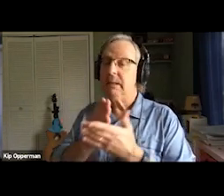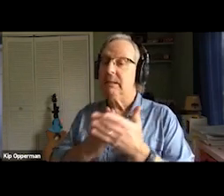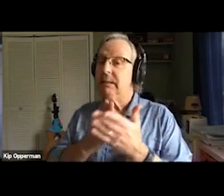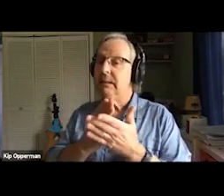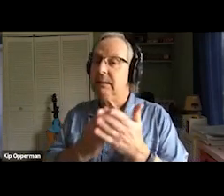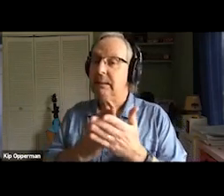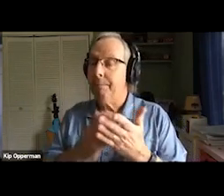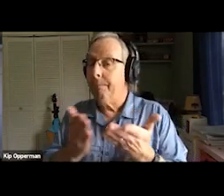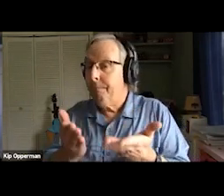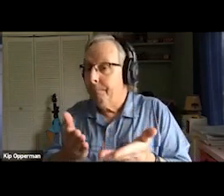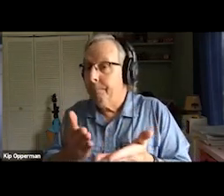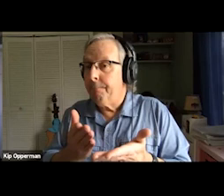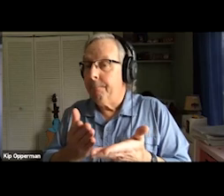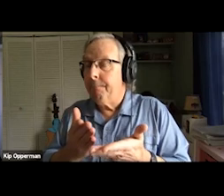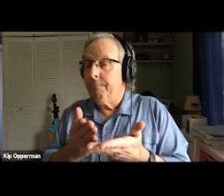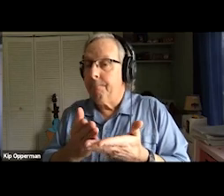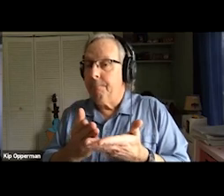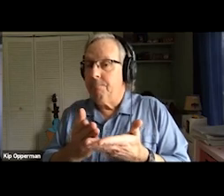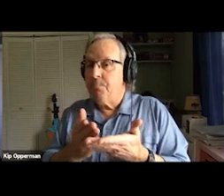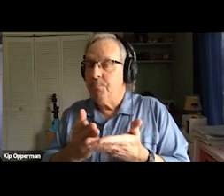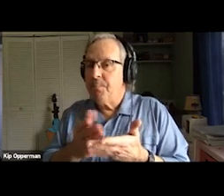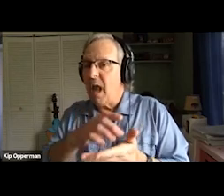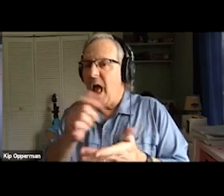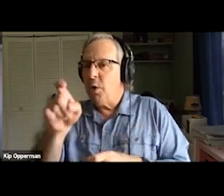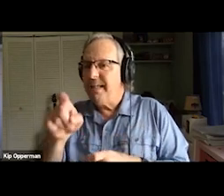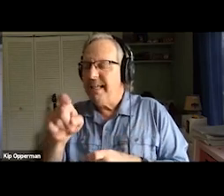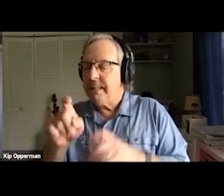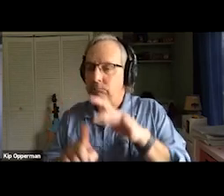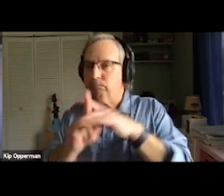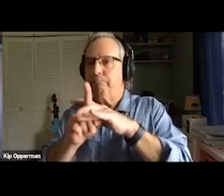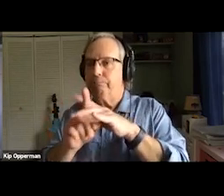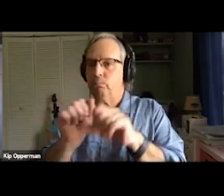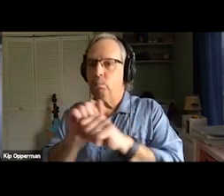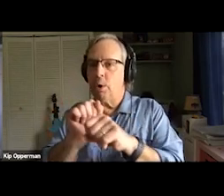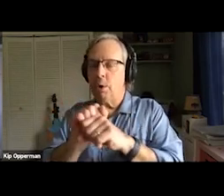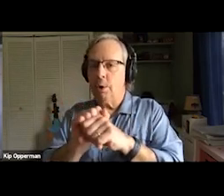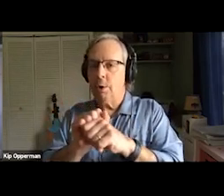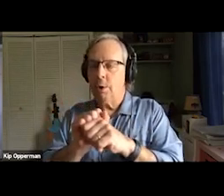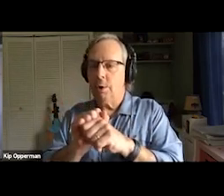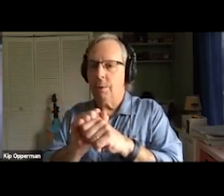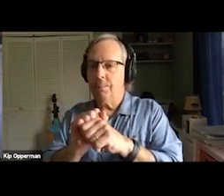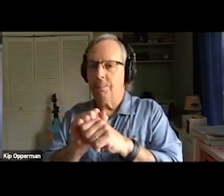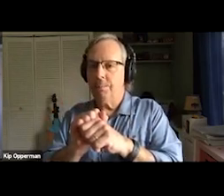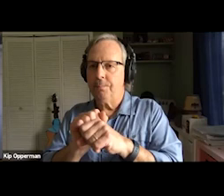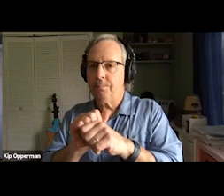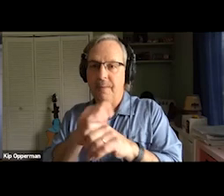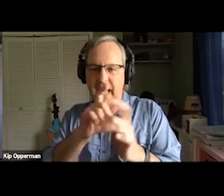de las otras necesidades que surgen en nuestro trabajo que pueden no ser particularmente específicas para un paciente, ¿verdad?